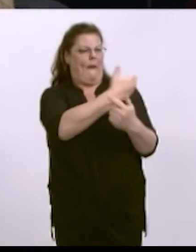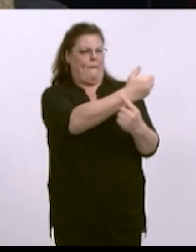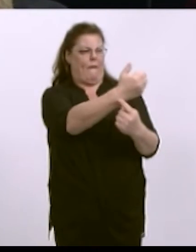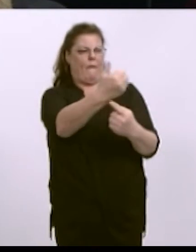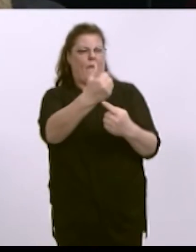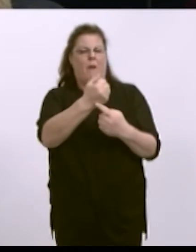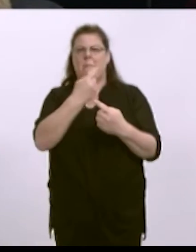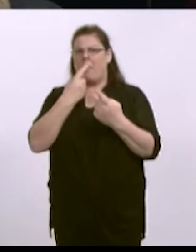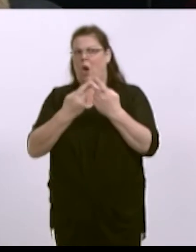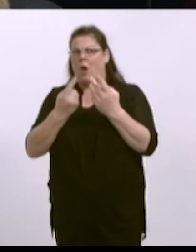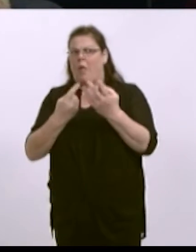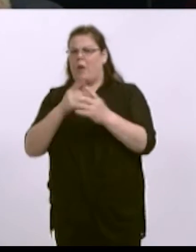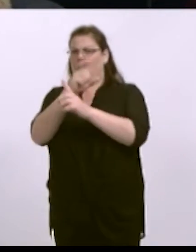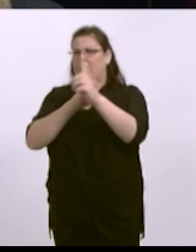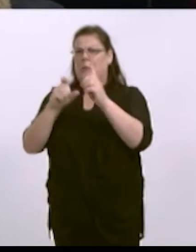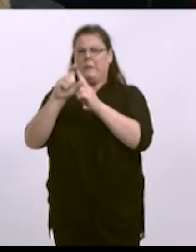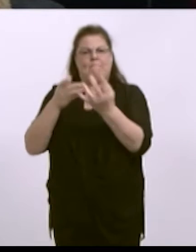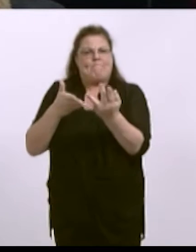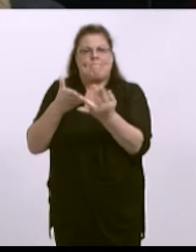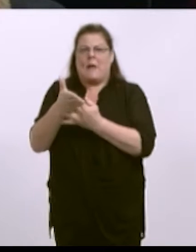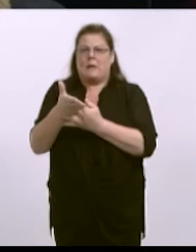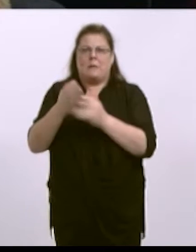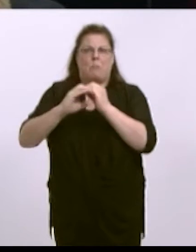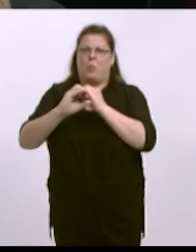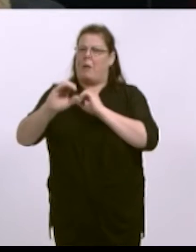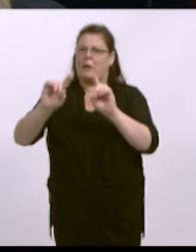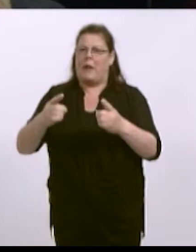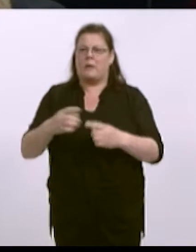syín methu ‚ chael cysylltiad. Fe allaf sÙn wrthych chi am ardal Brynsiencyn, lle